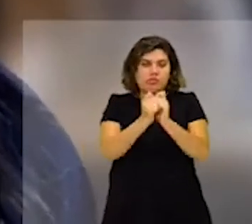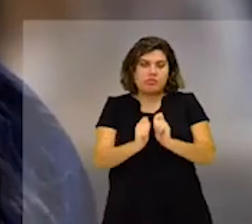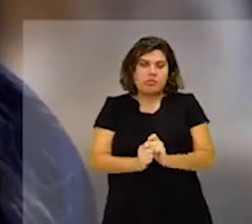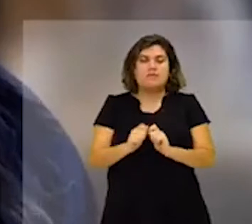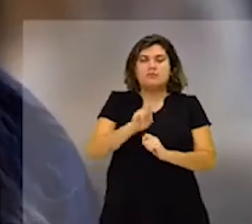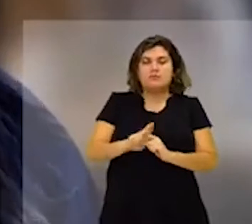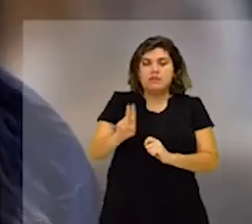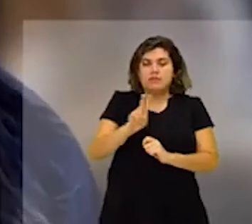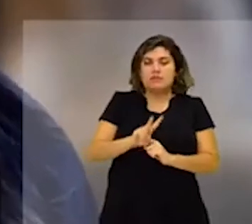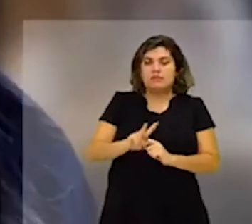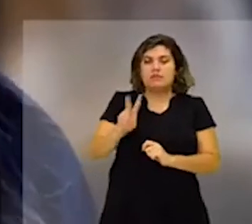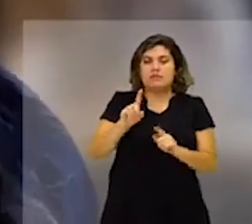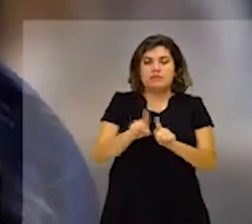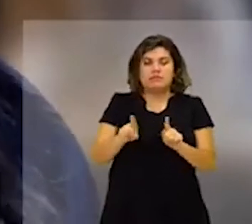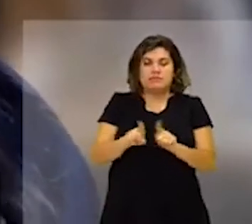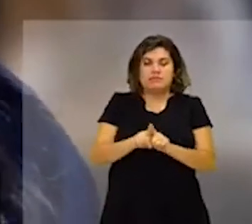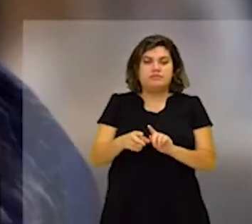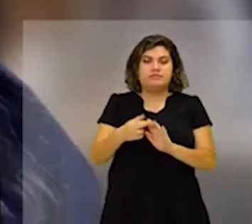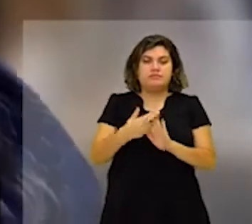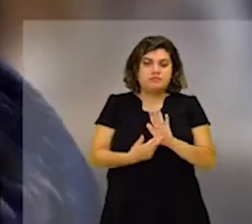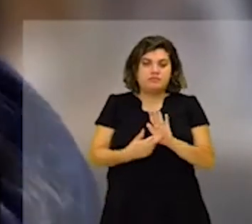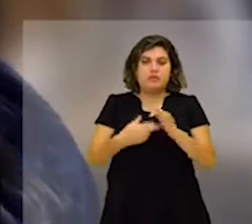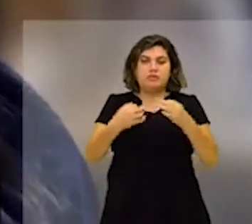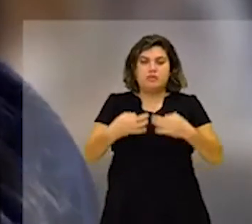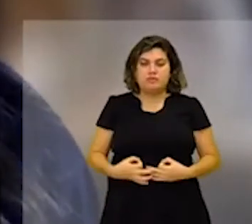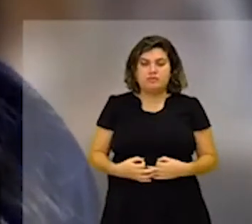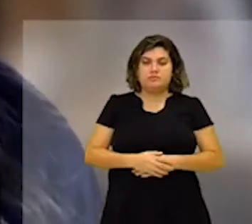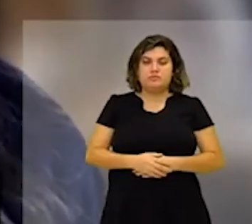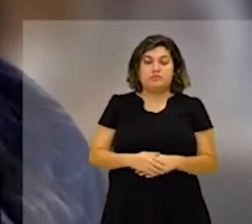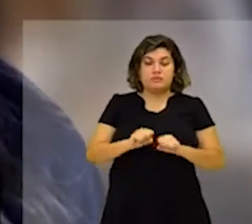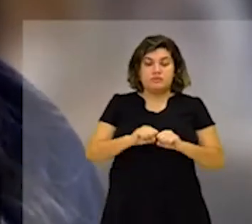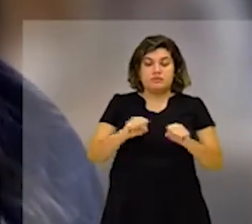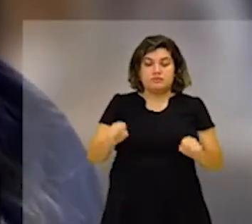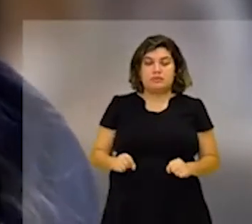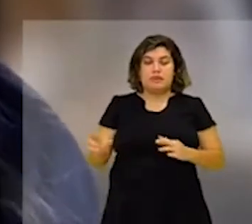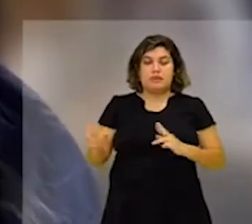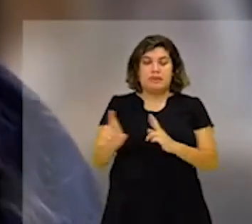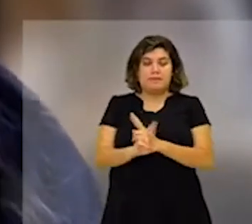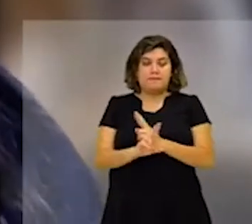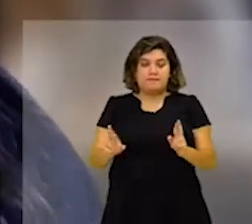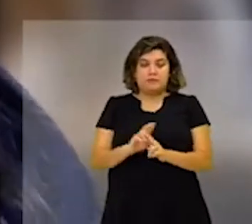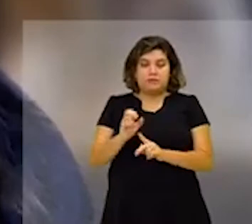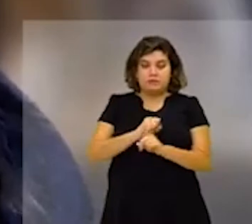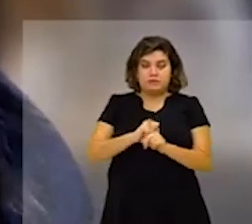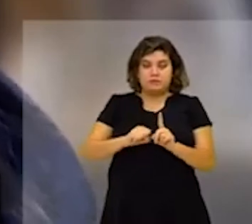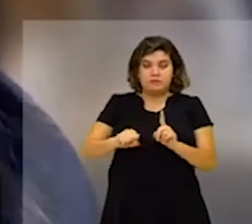das regras de Conduta dos sistemas e das relações sociais particularmente os sistemas de parentesco